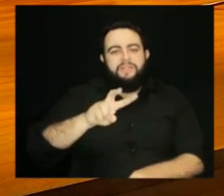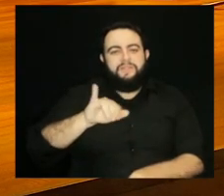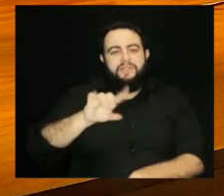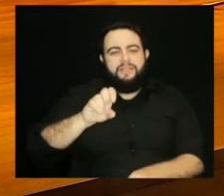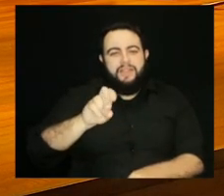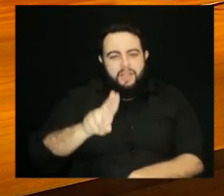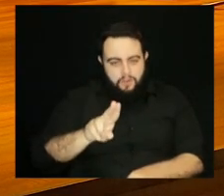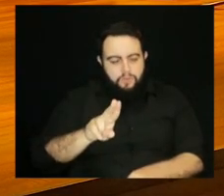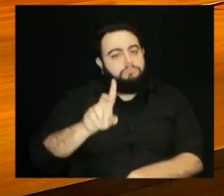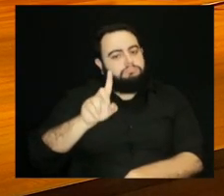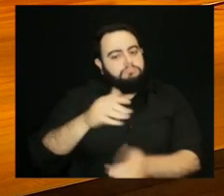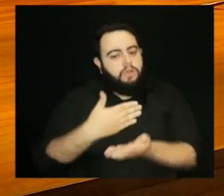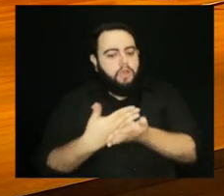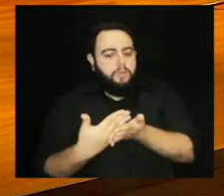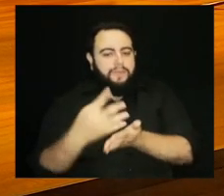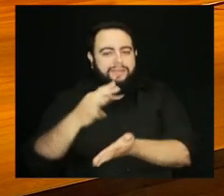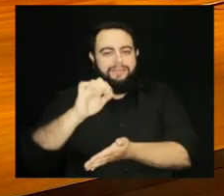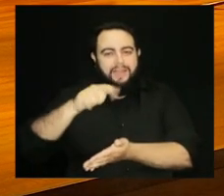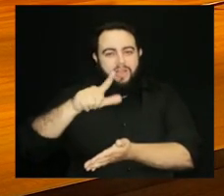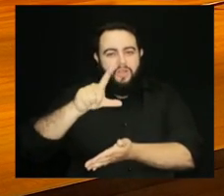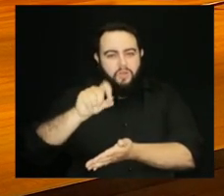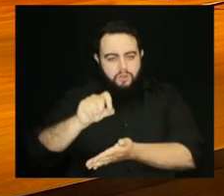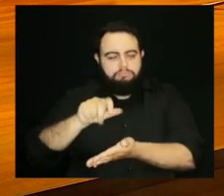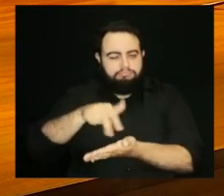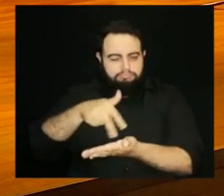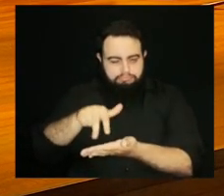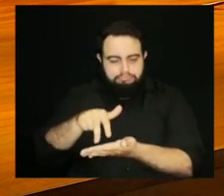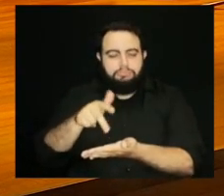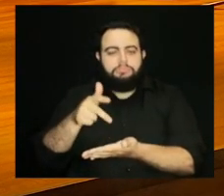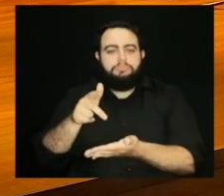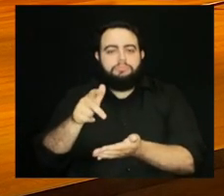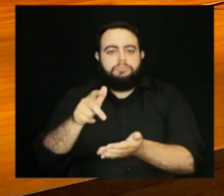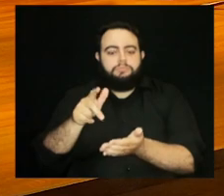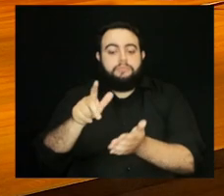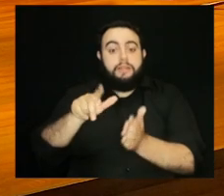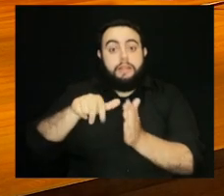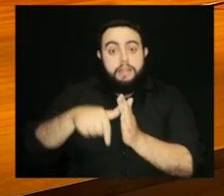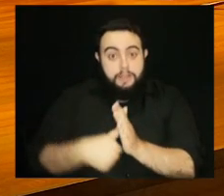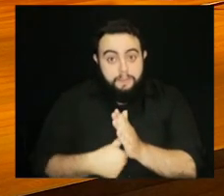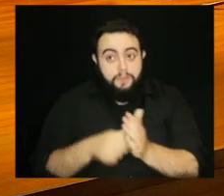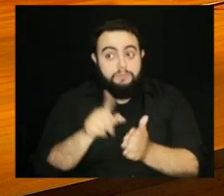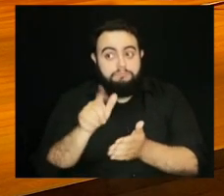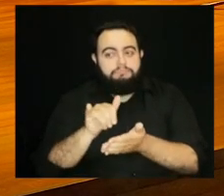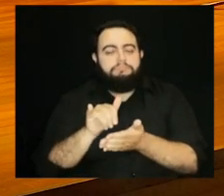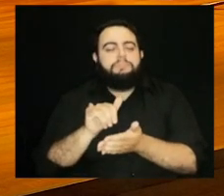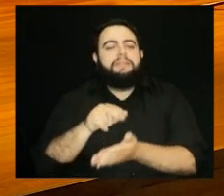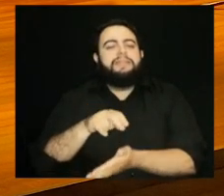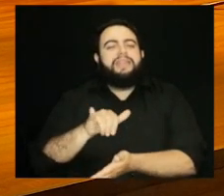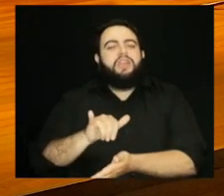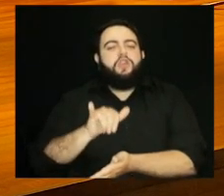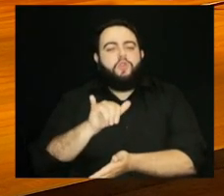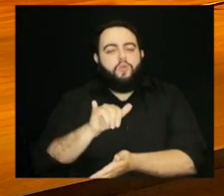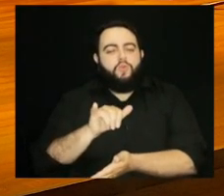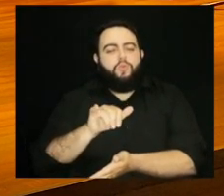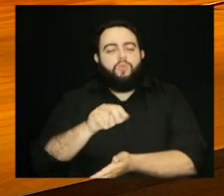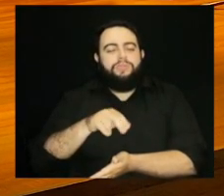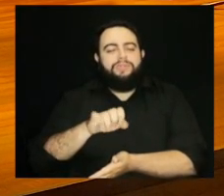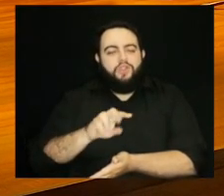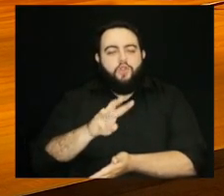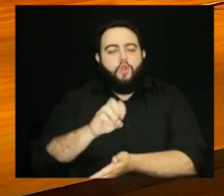New Orleans no sul dos Estados Unidos vai surgir o Ragtime e o Blues, e logo em seguida,